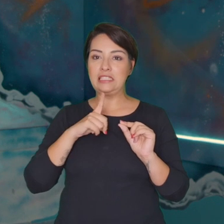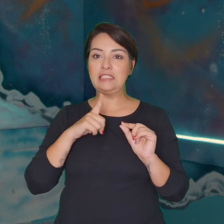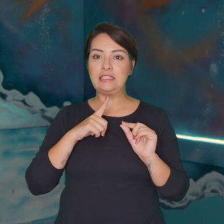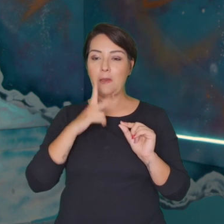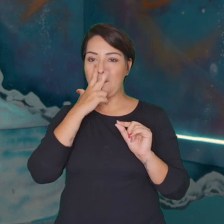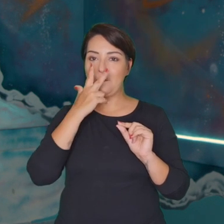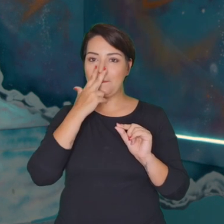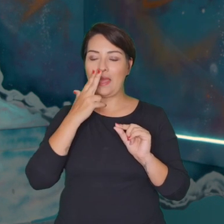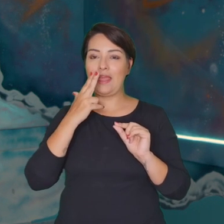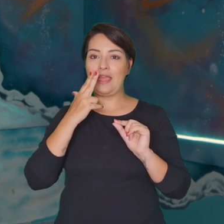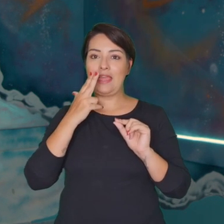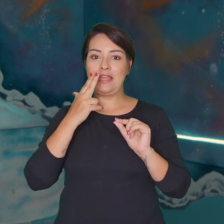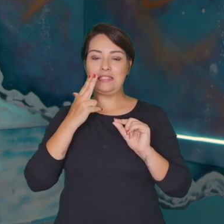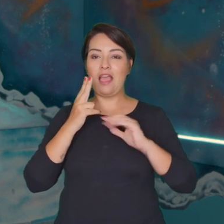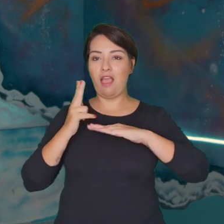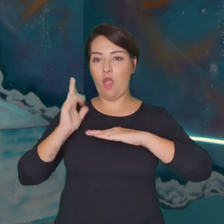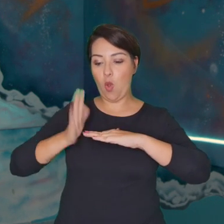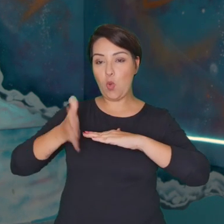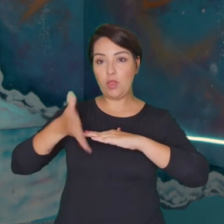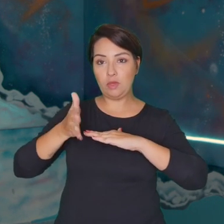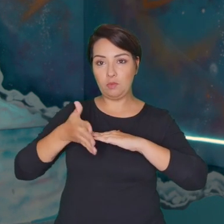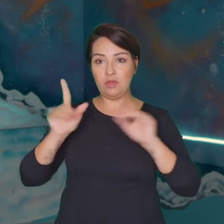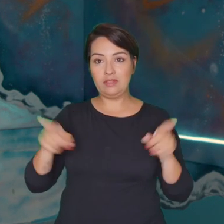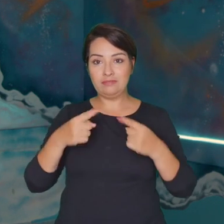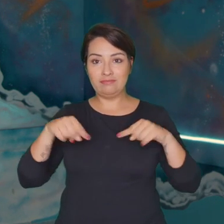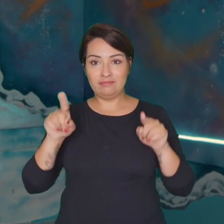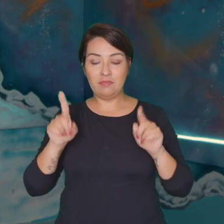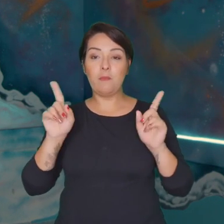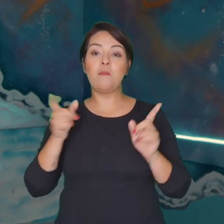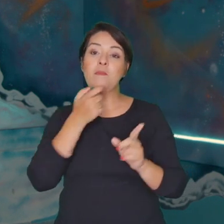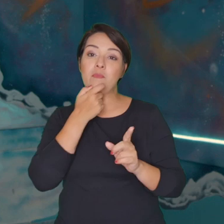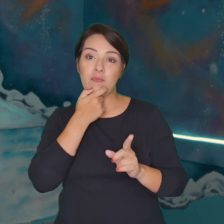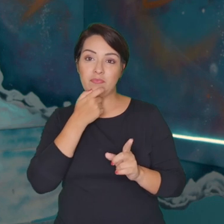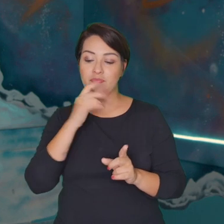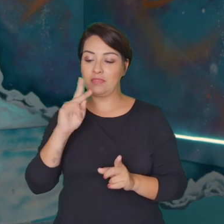um pouco mais contemporânea, fazendo uma espécie de uma releitura da música Happy Day, que é uma música um pouco mais clássica.